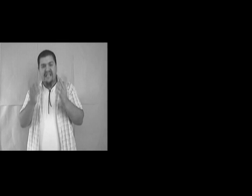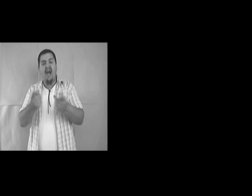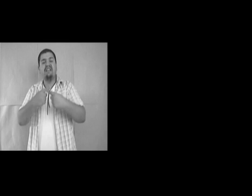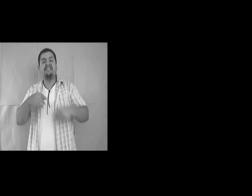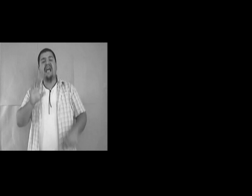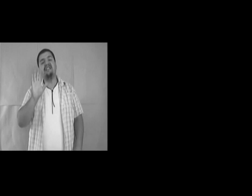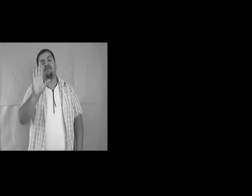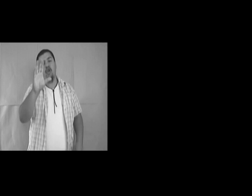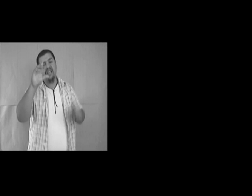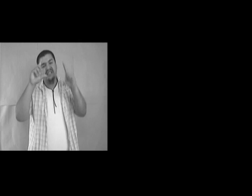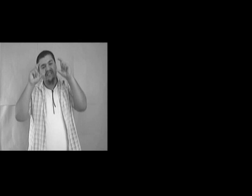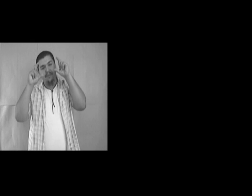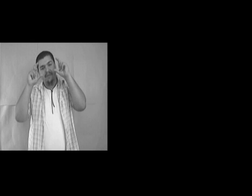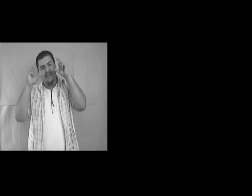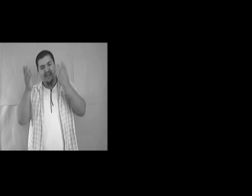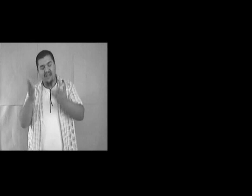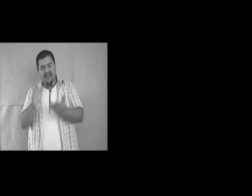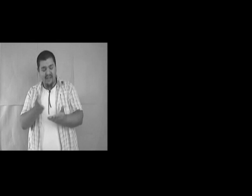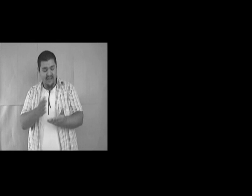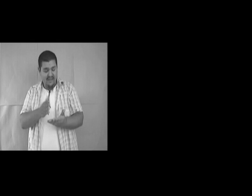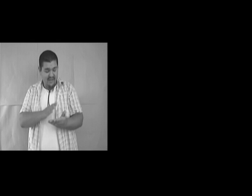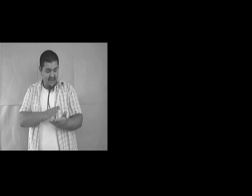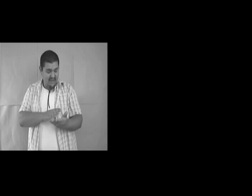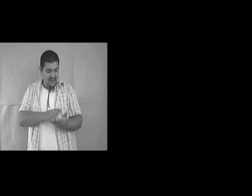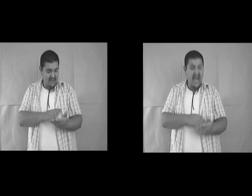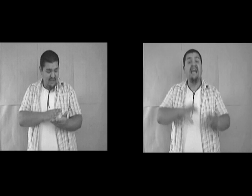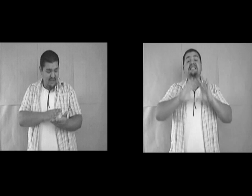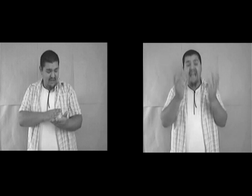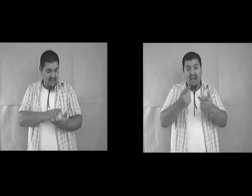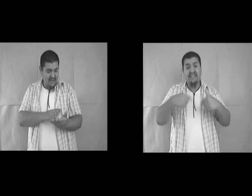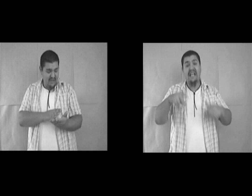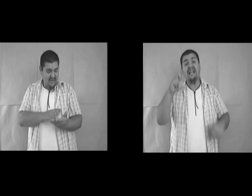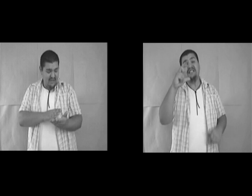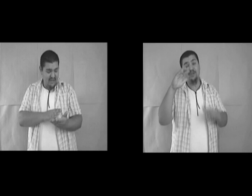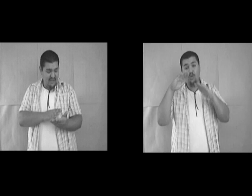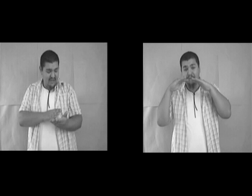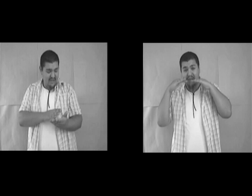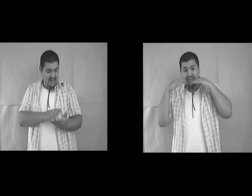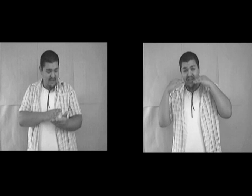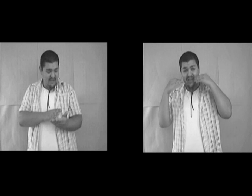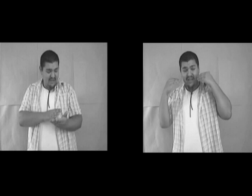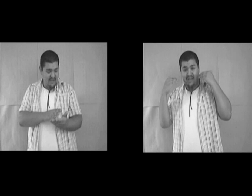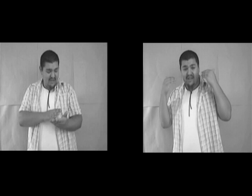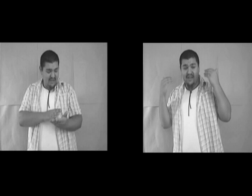Цяла стая с твой снимки,цяла стая с усмивки Your whole room with pictures, a whole room with smiles